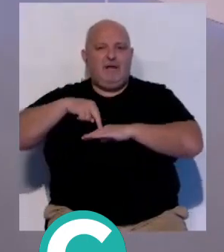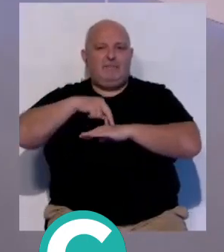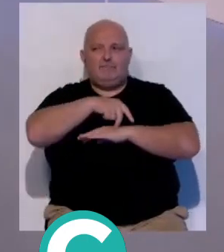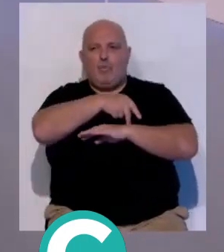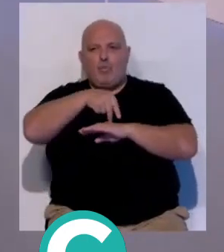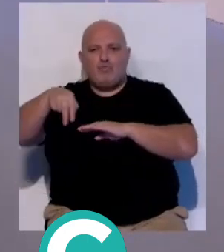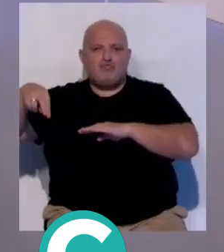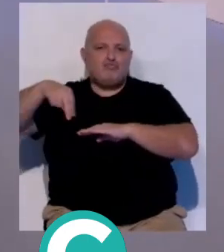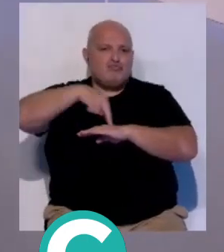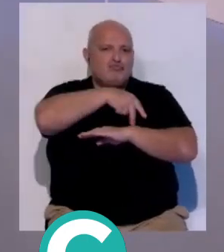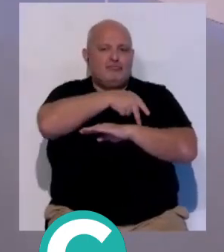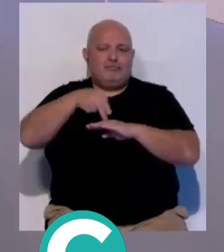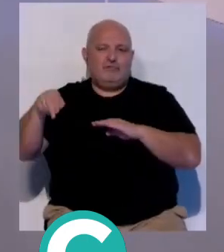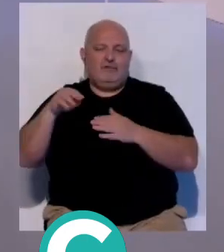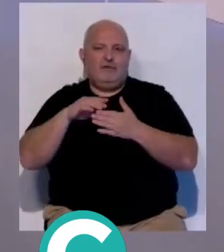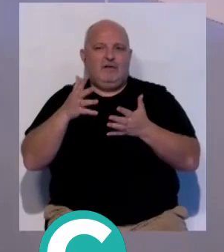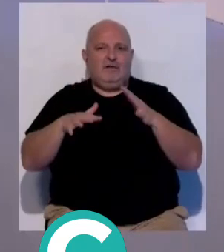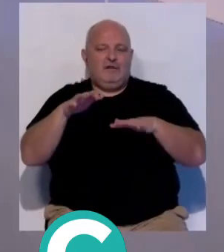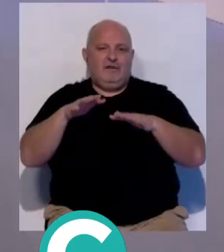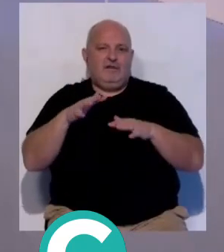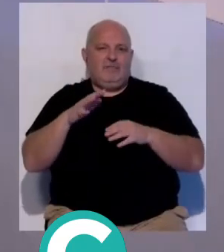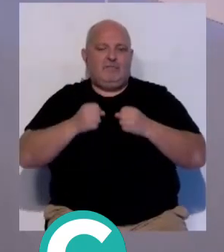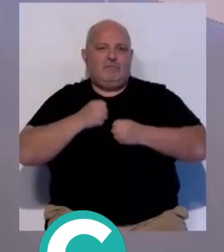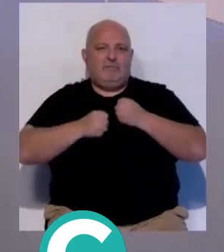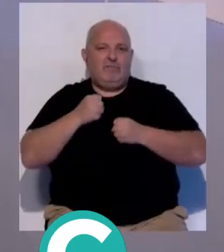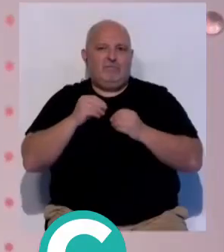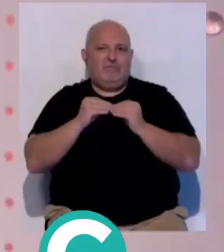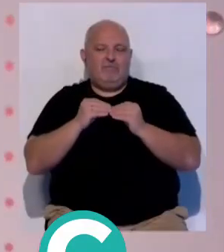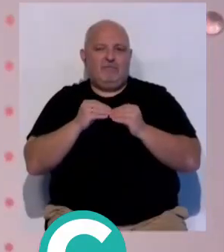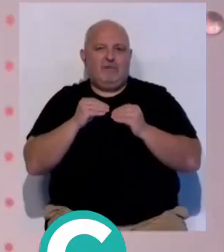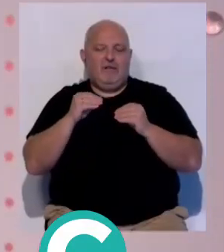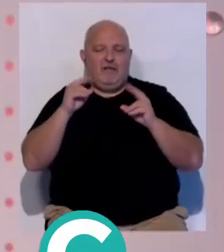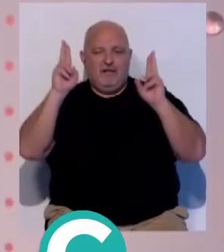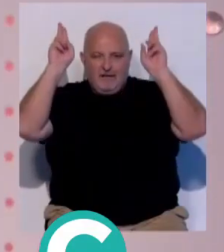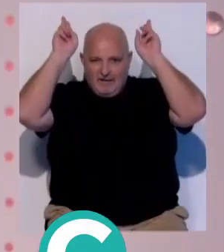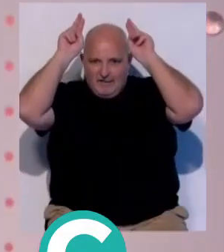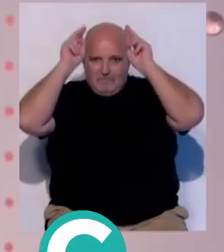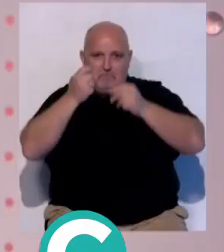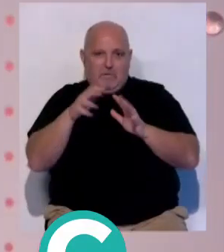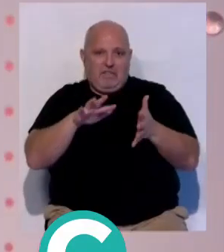el partido muchos lo comparan con el correcamino aquel personaje de los cómics Bueno pues vamos a